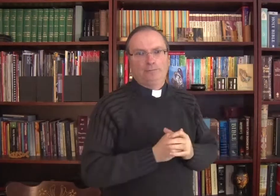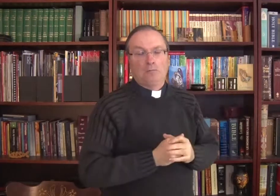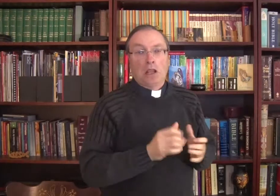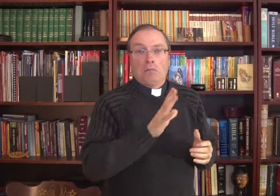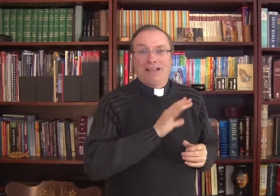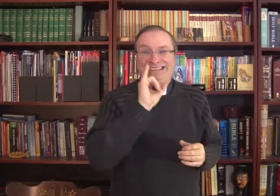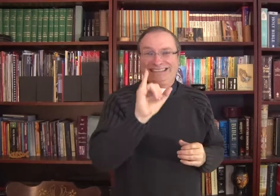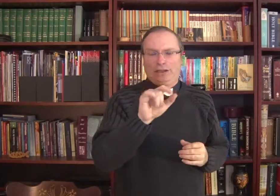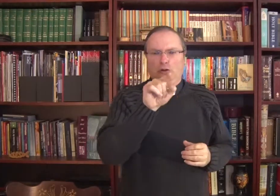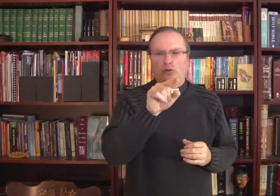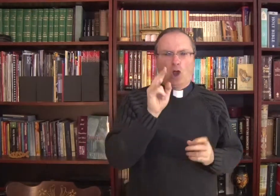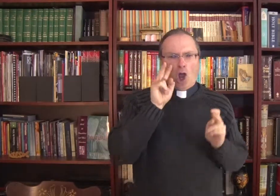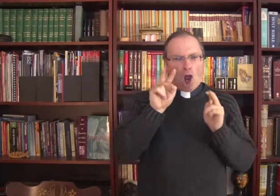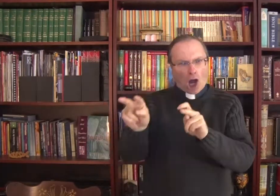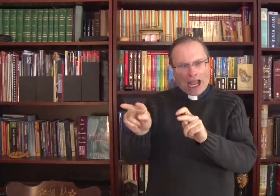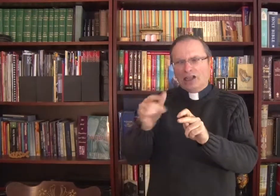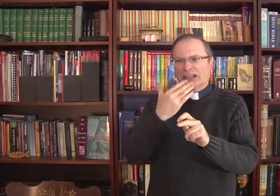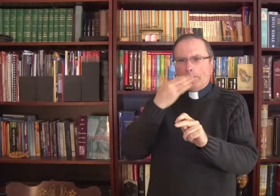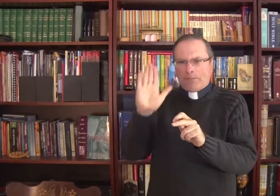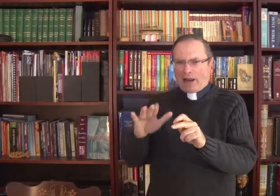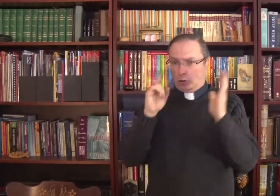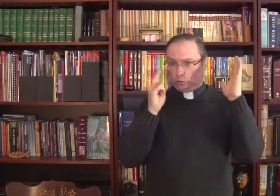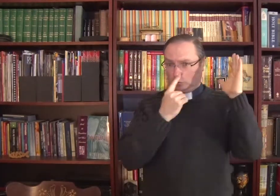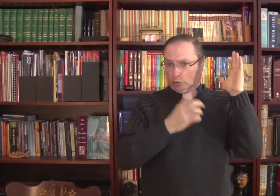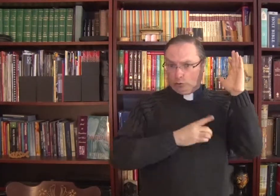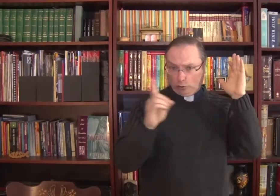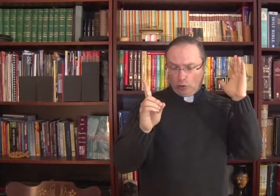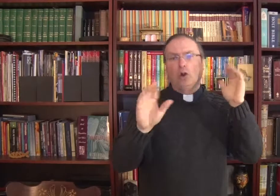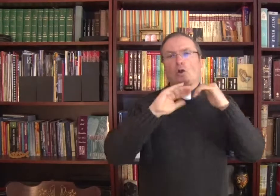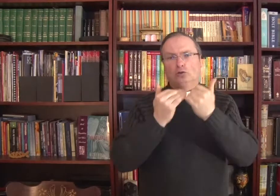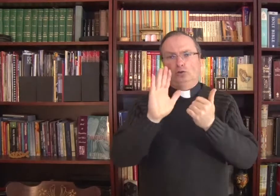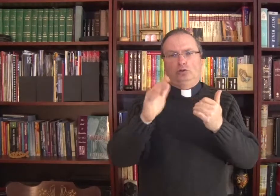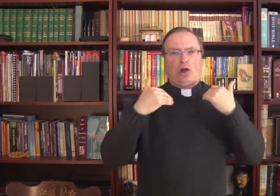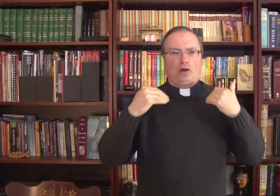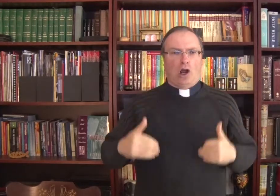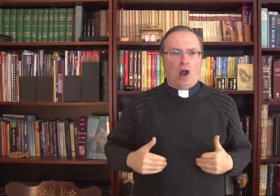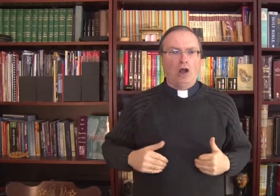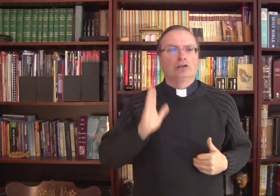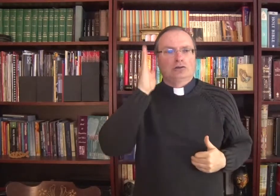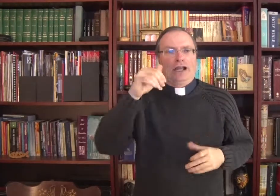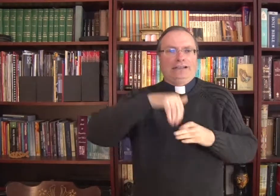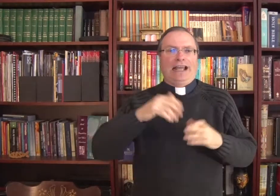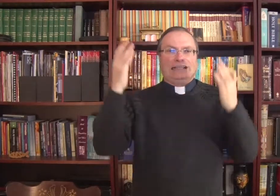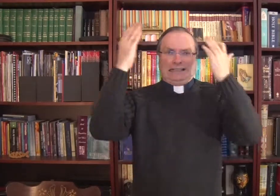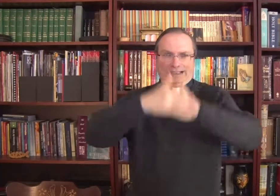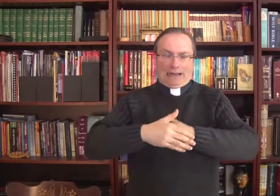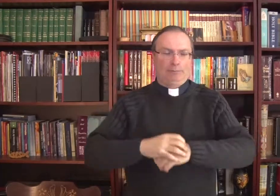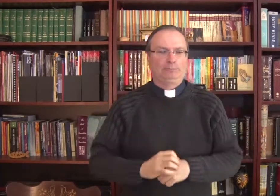Mais si tu regardes ce qui est mal aux yeux de Dieu, tout ton corps sera dans les ténèbres.